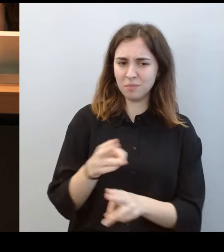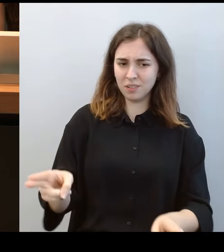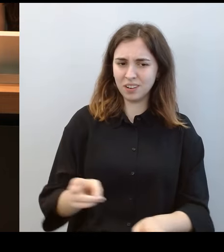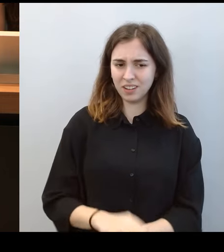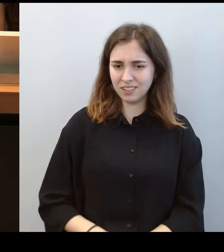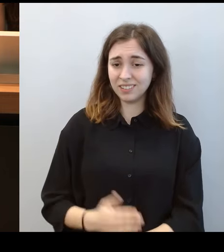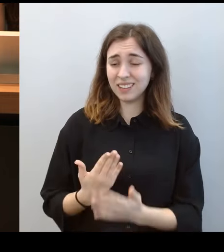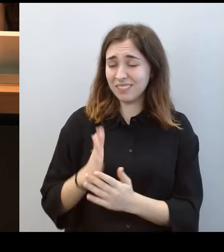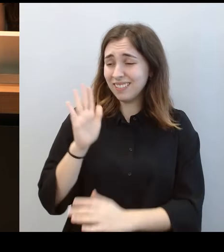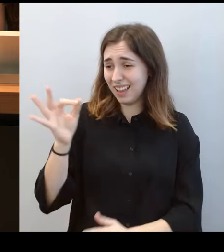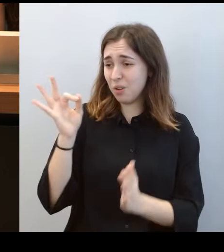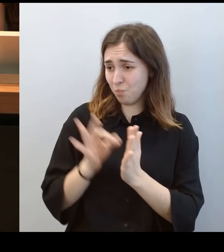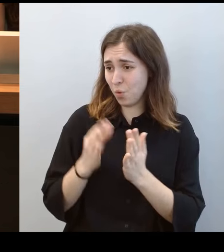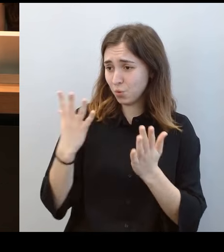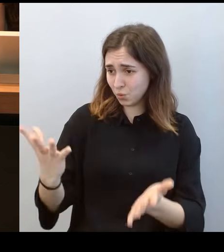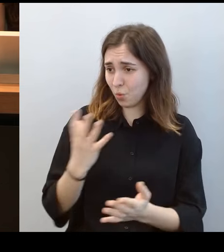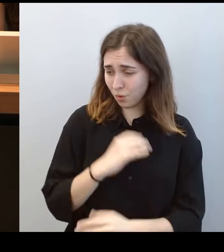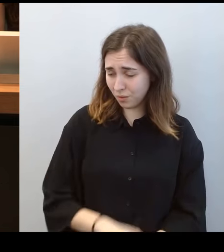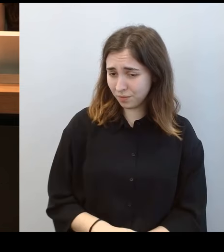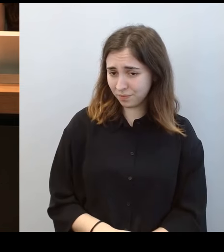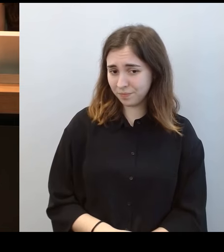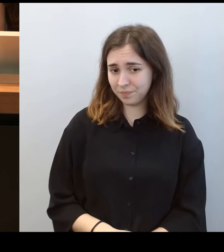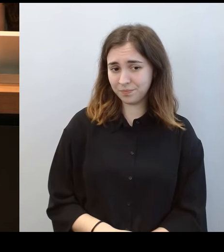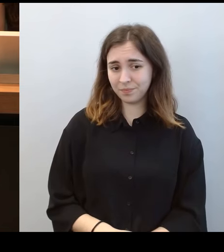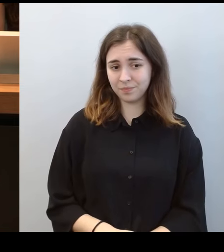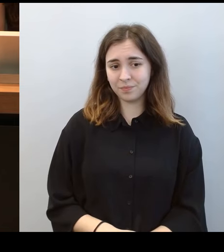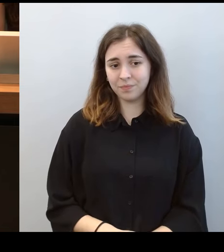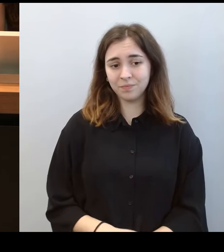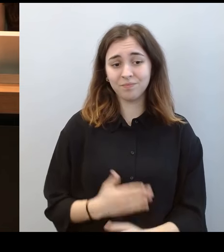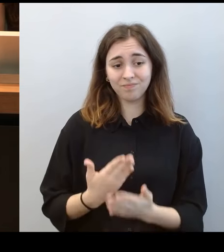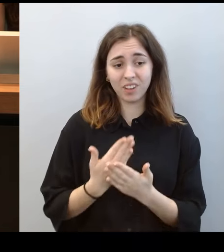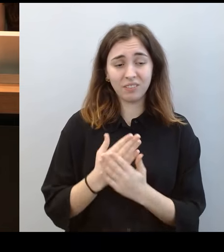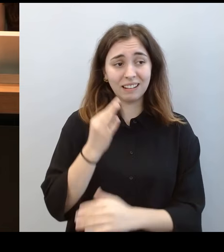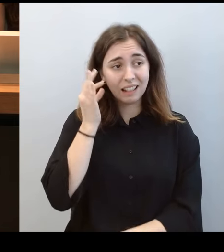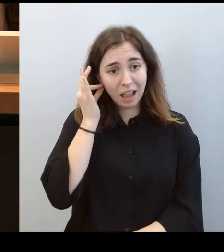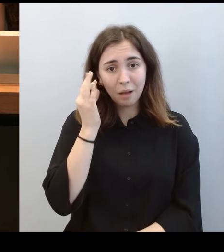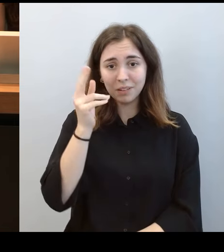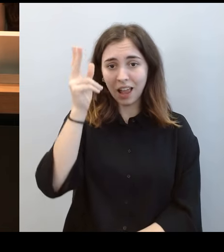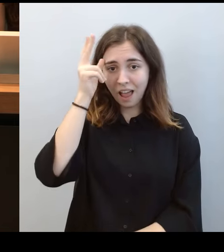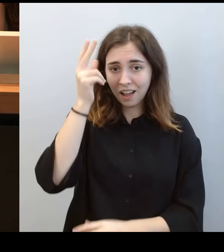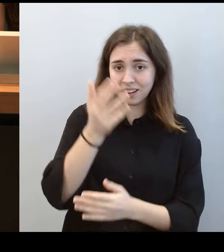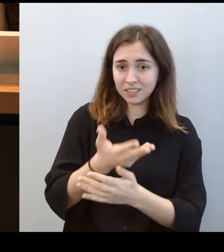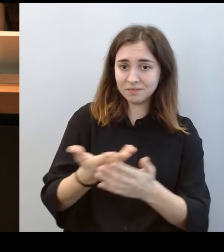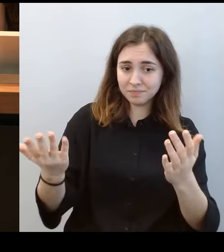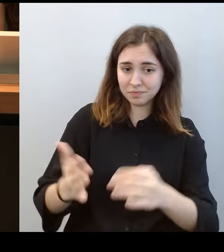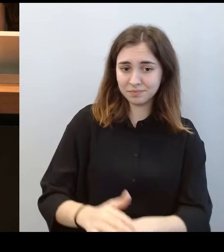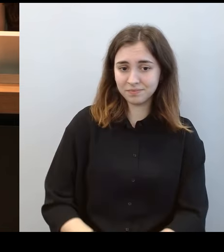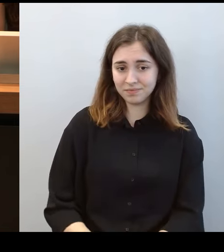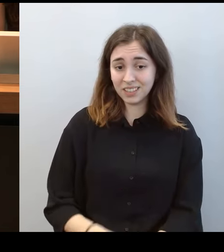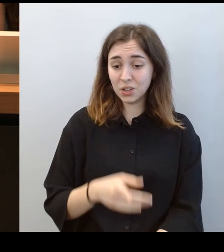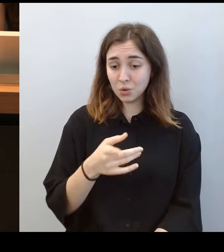Meine Damen und Herren ein solcher Antrag zielt auch an den Tatsachen vorbei.